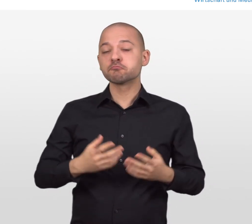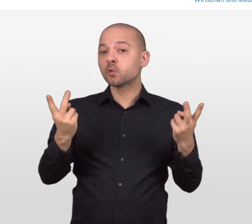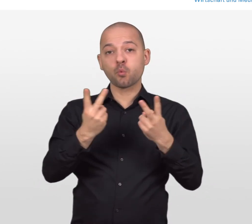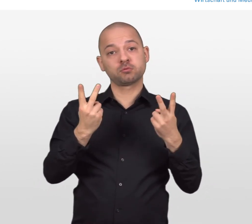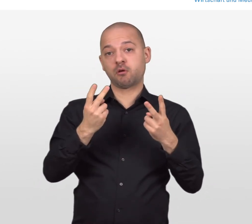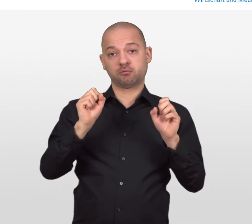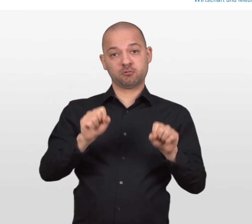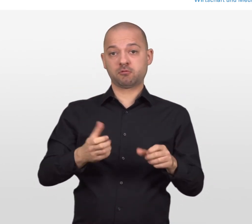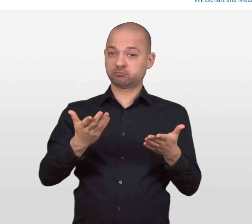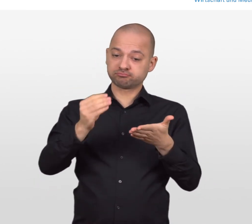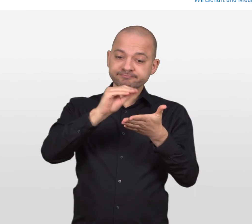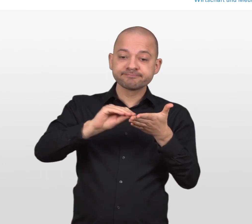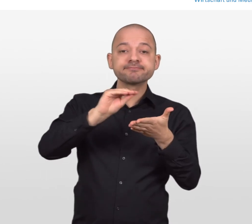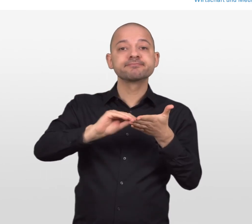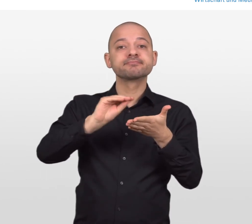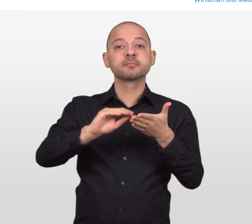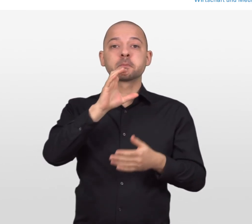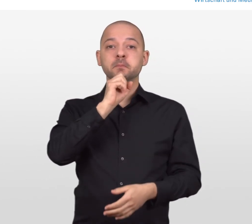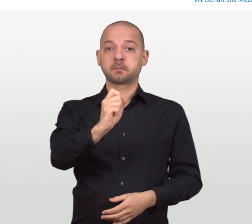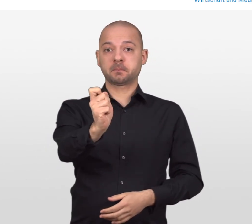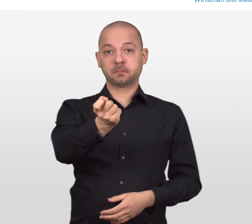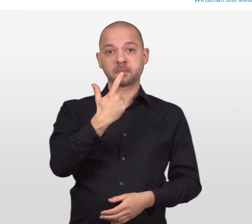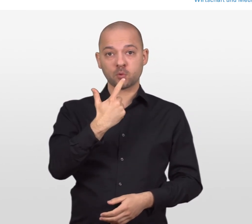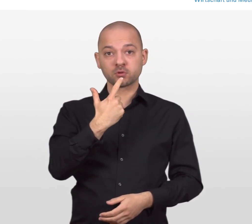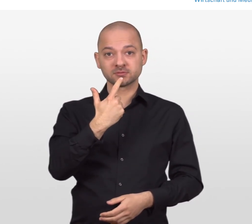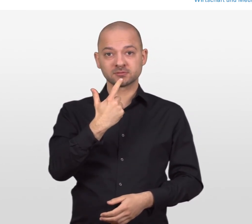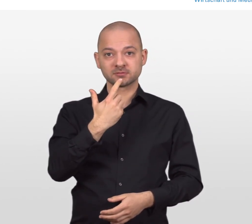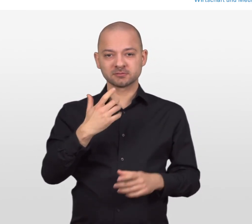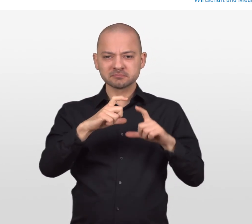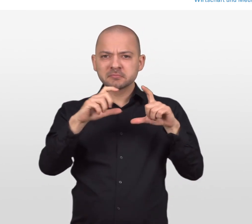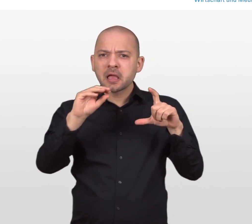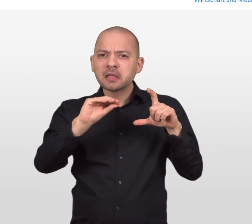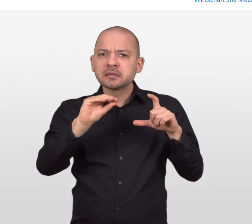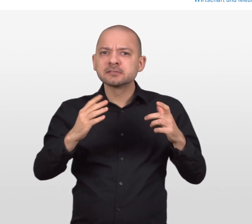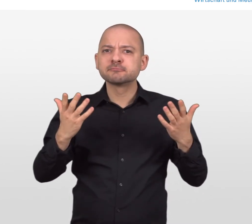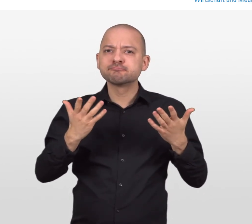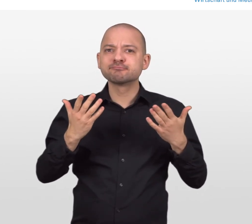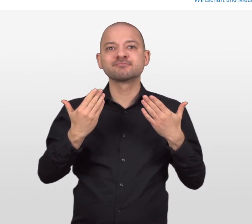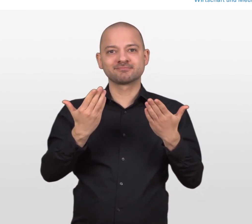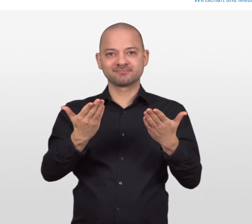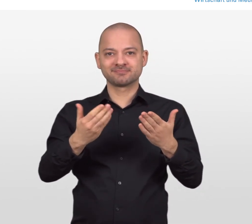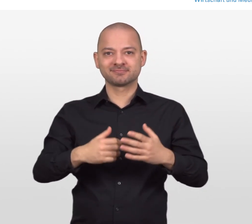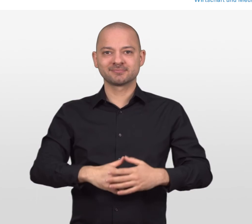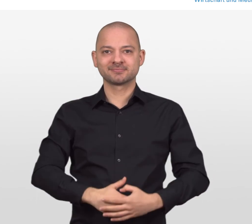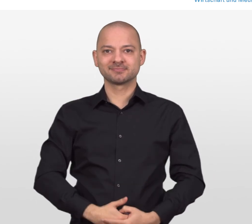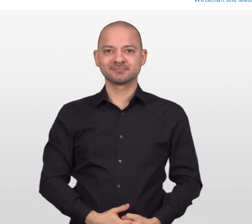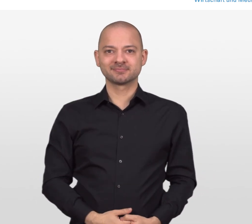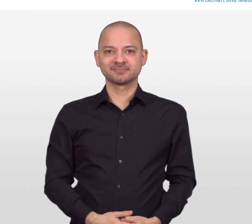Oder schreiben Sie uns per Post.